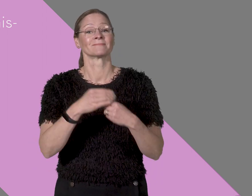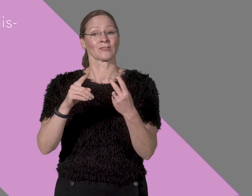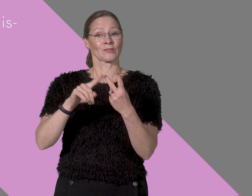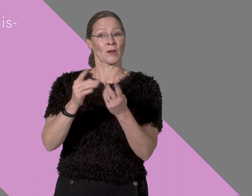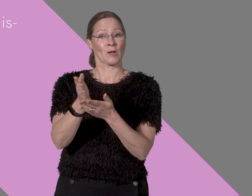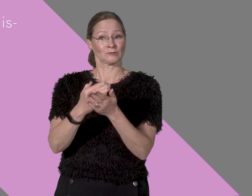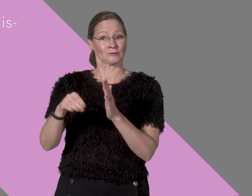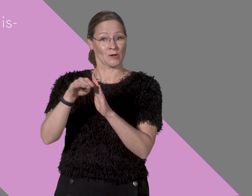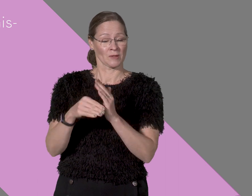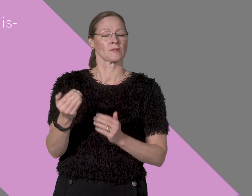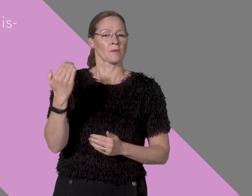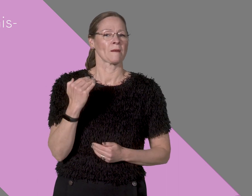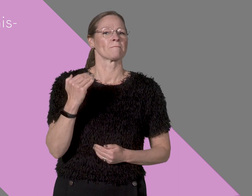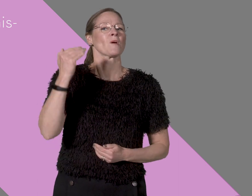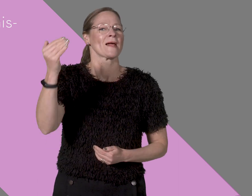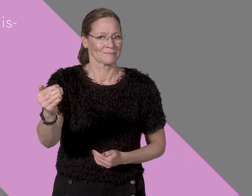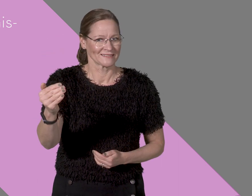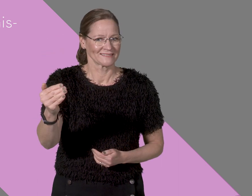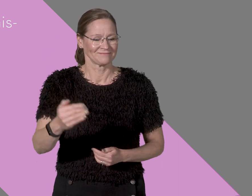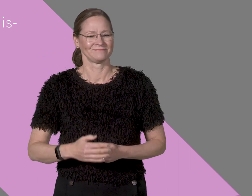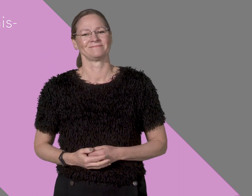Ohjelman toinen osa on luvassa myöhemmin.